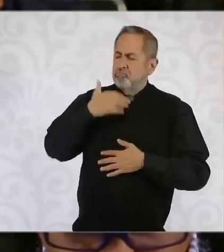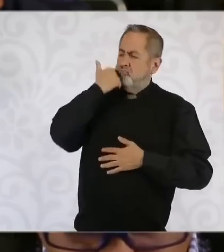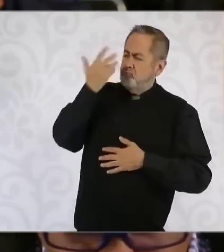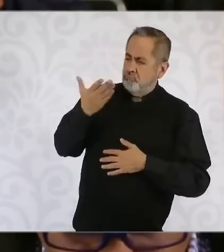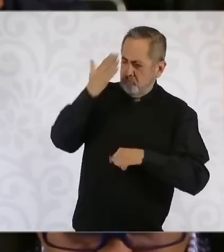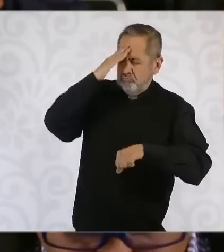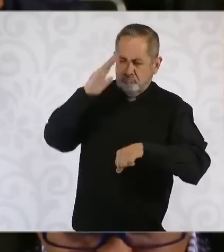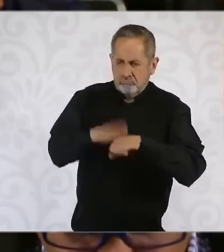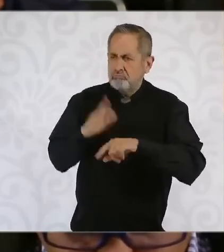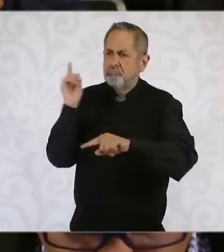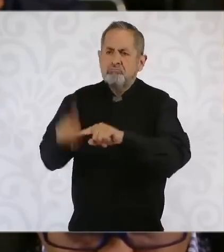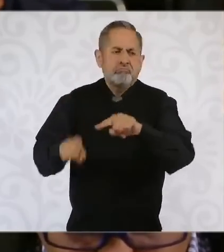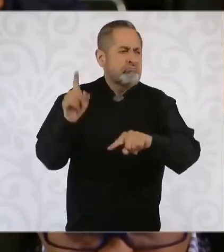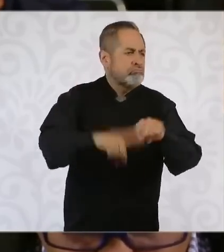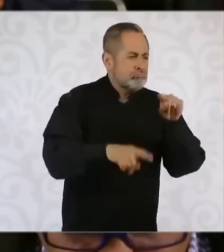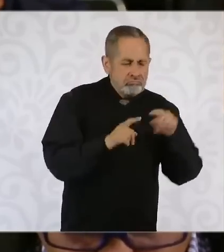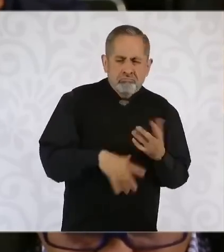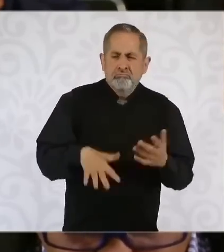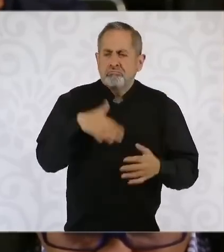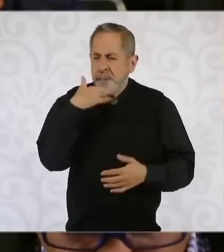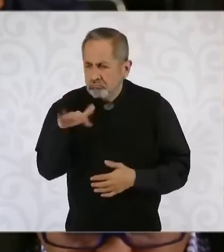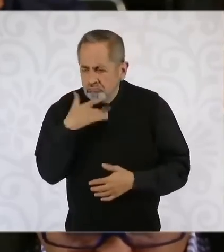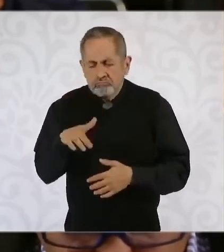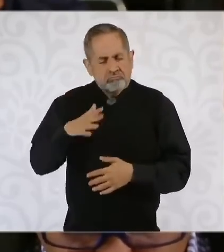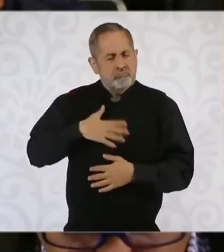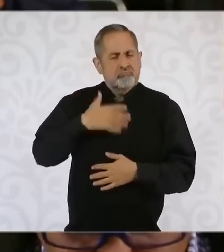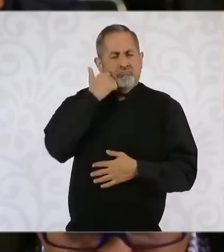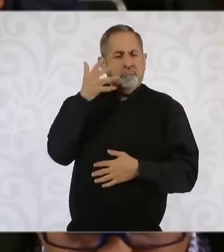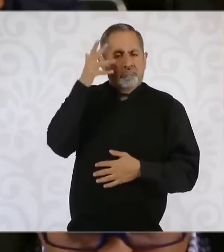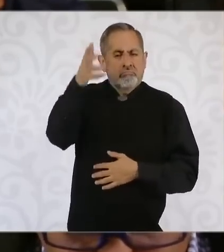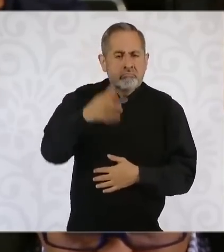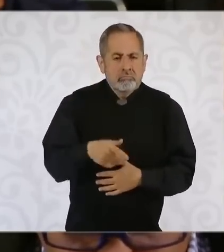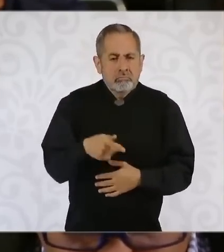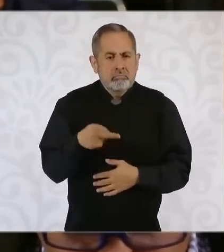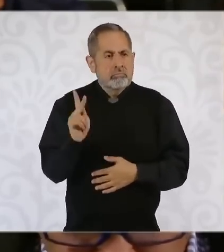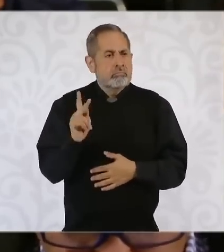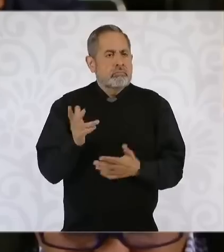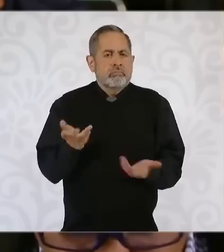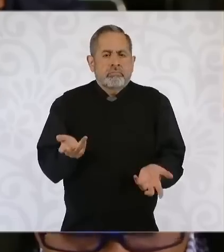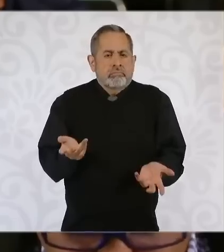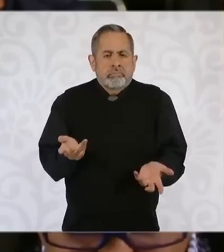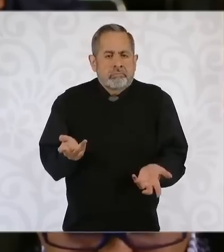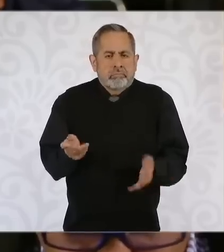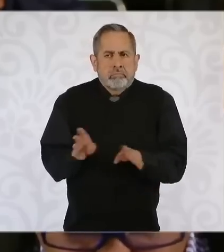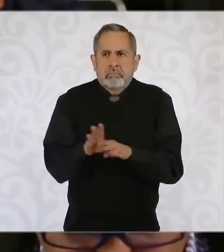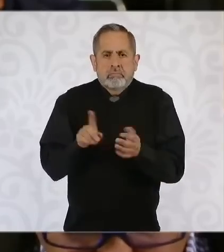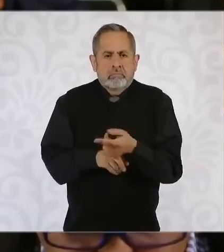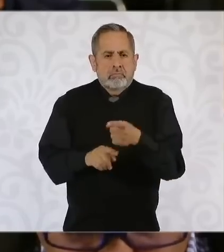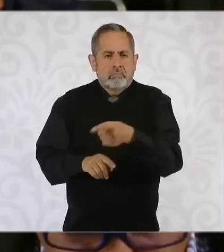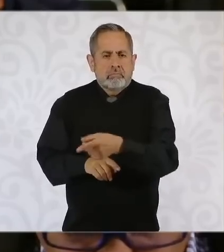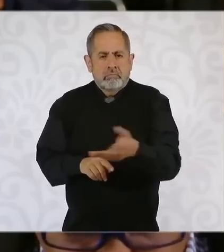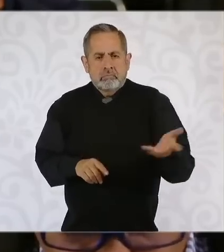que combatió la impunidad y la corrupción pero fue la del en los campos de mi compadre porque